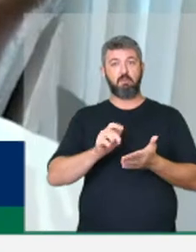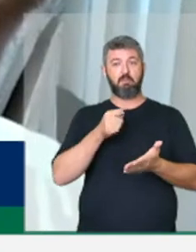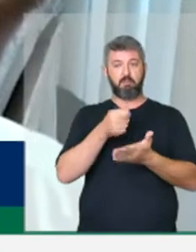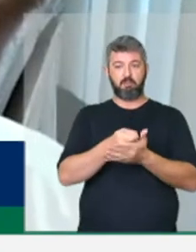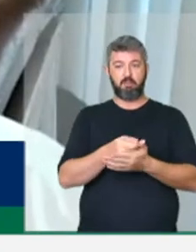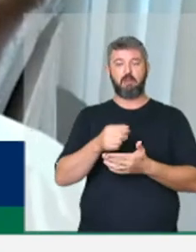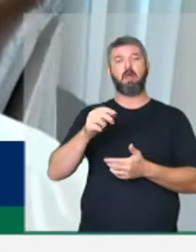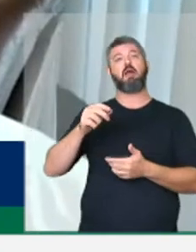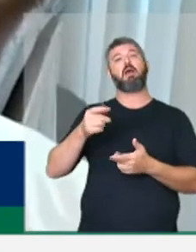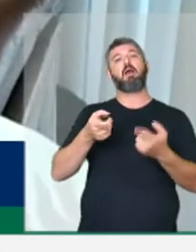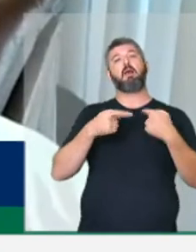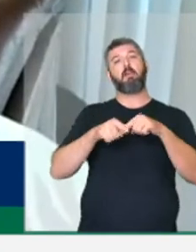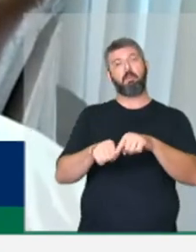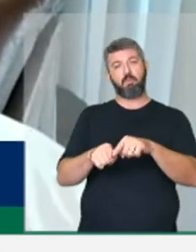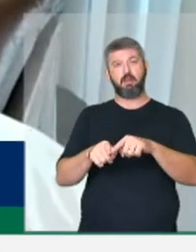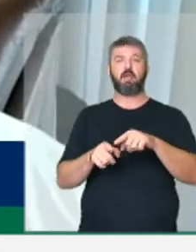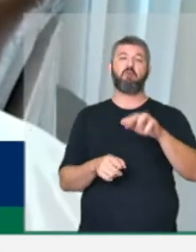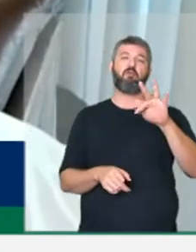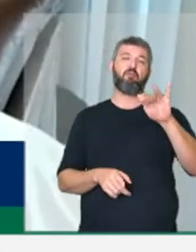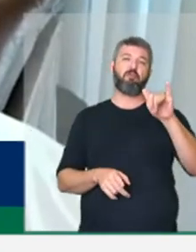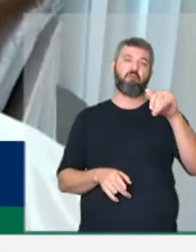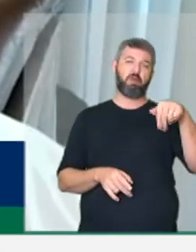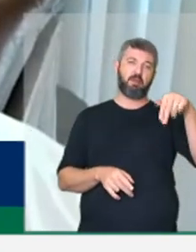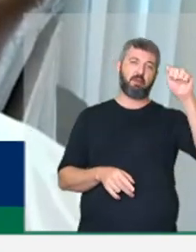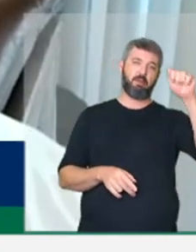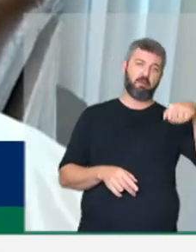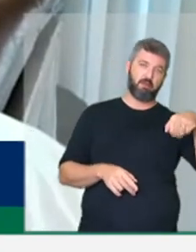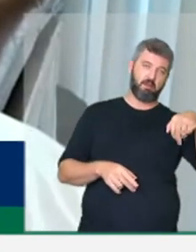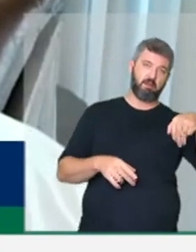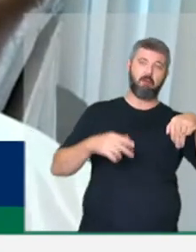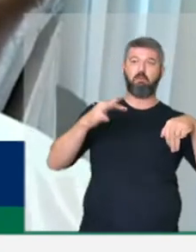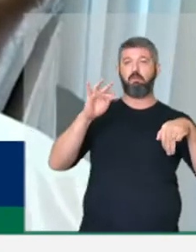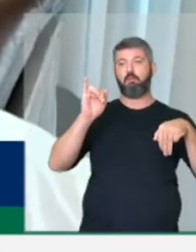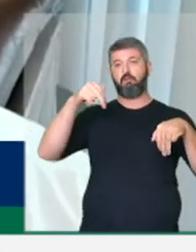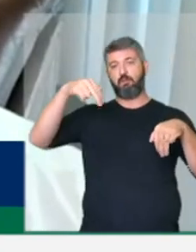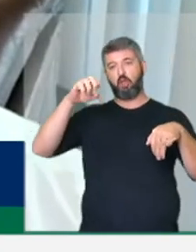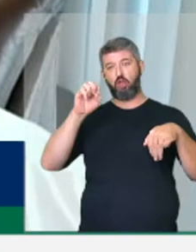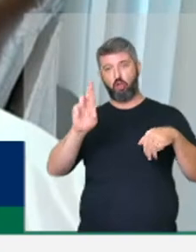FAVORÁVEIS A RENEGOCIAÇÕES COMO DESCONTO ALONGAMENTOS LONGOS. MUITO FÁCIL ENTENDER A SITUAÇÃO AINDA MAIS NA